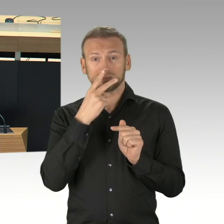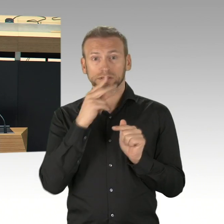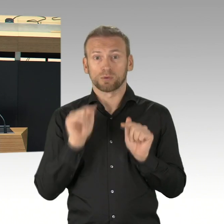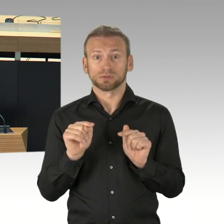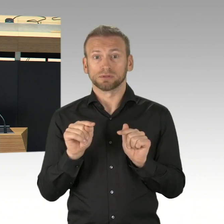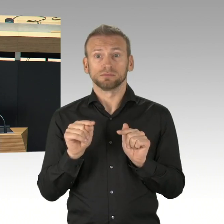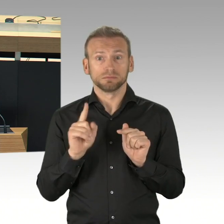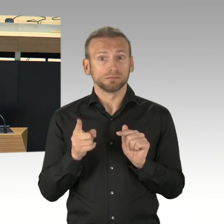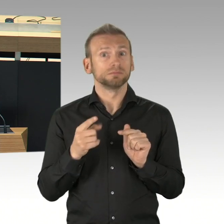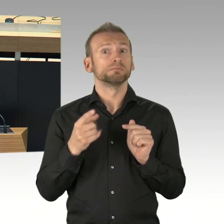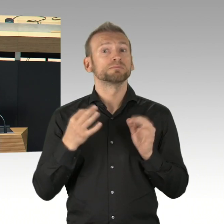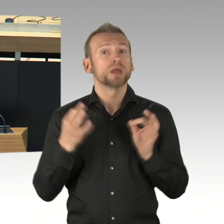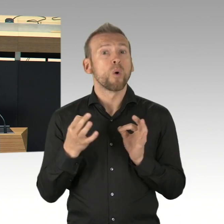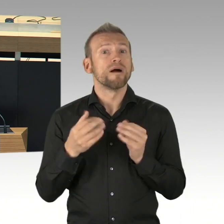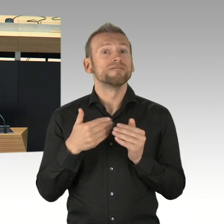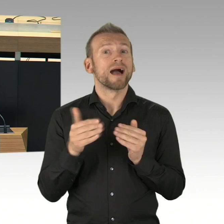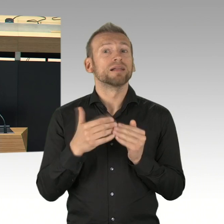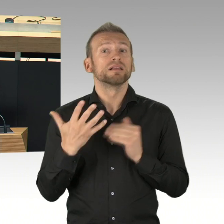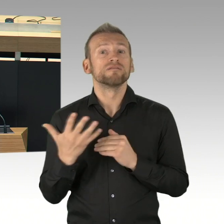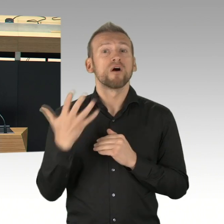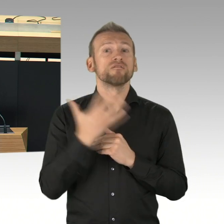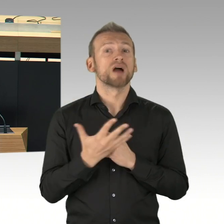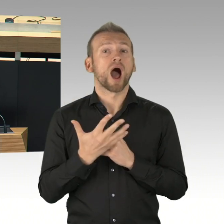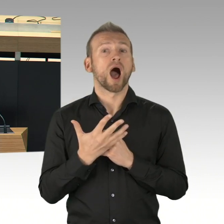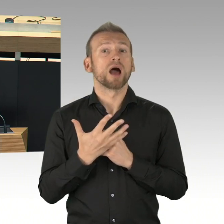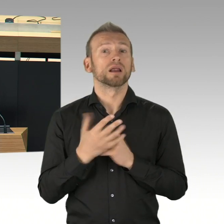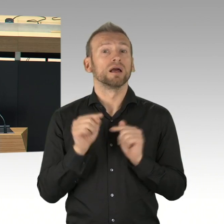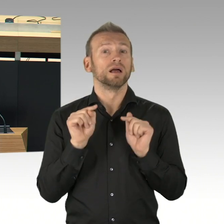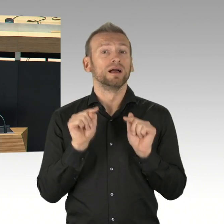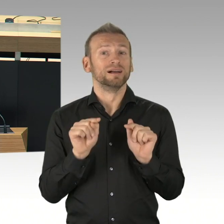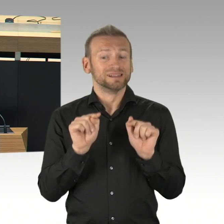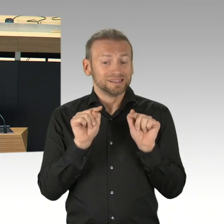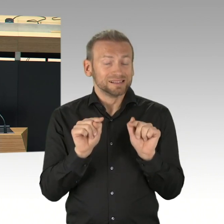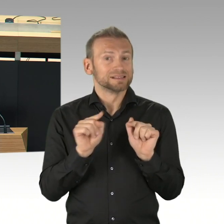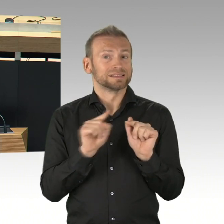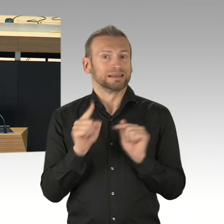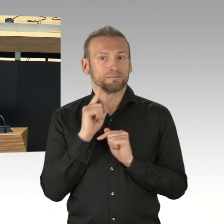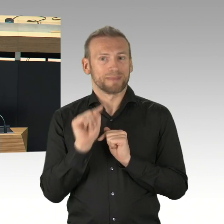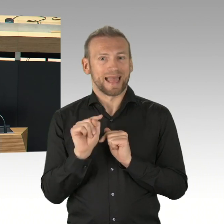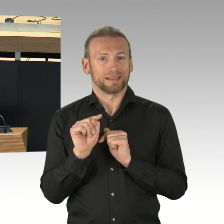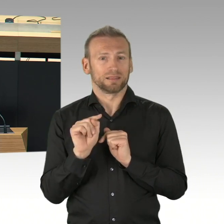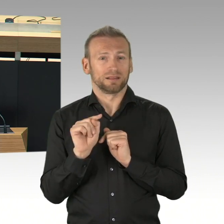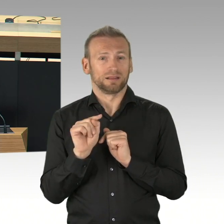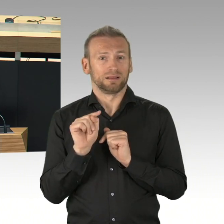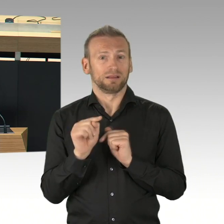die Zange des Paragrafen 172 im Baugesetzbuch, den Milieuschutz, den haben Sie ja mittlerweile erkannt